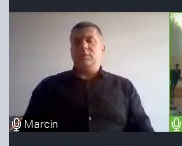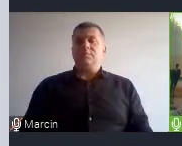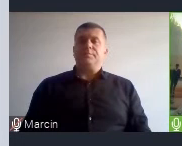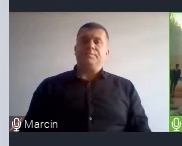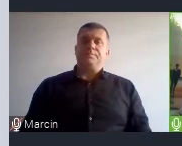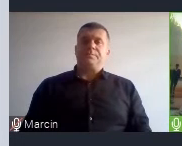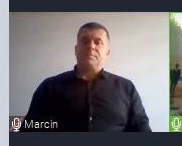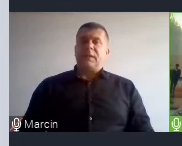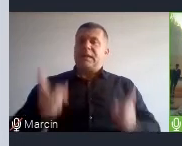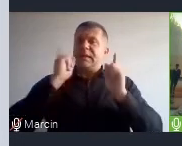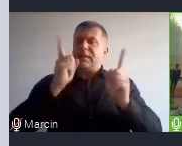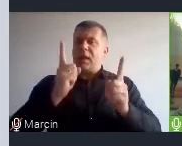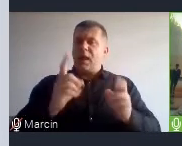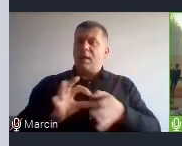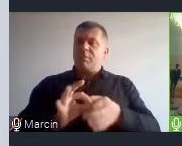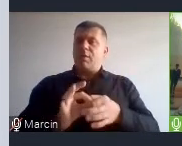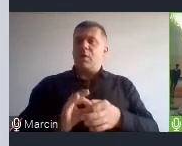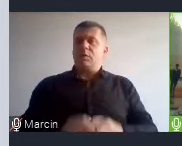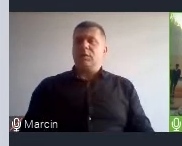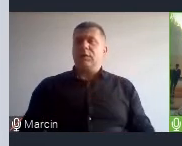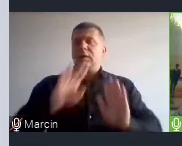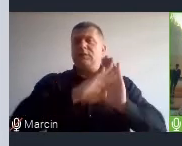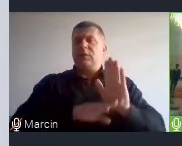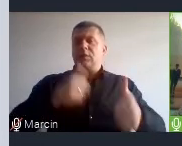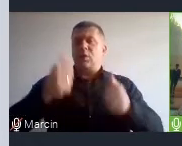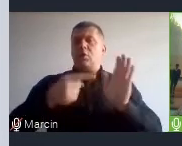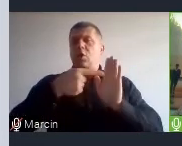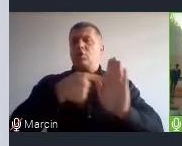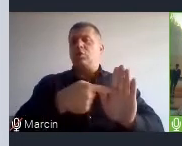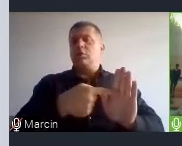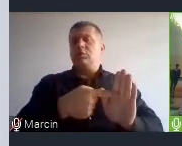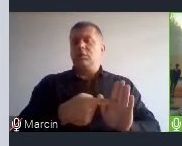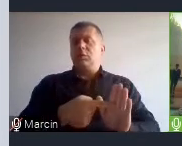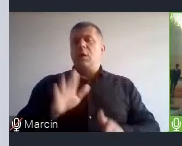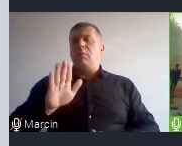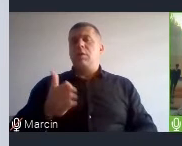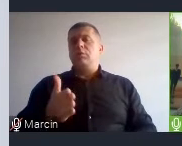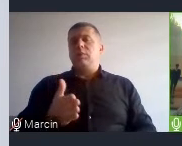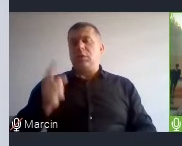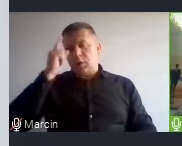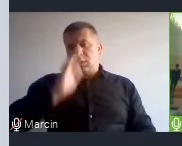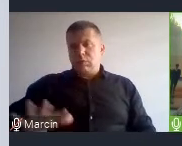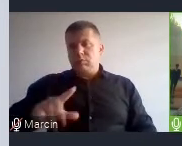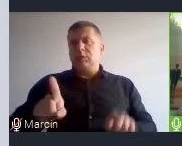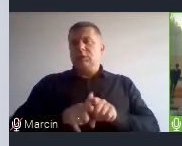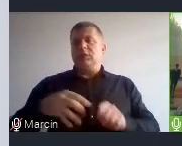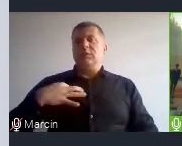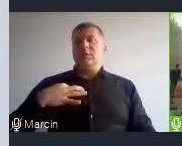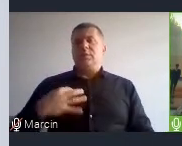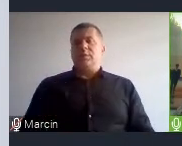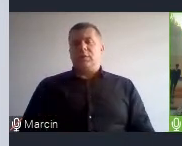Zakaz powiązań w zasadzie konkurencyjności będzie dotyczyć zarówno podmiotów publicznych i prywatnych,